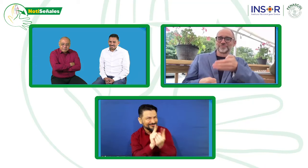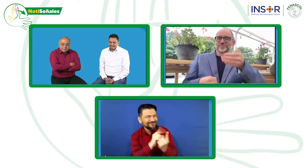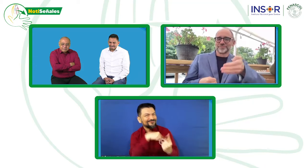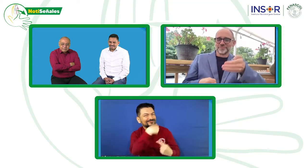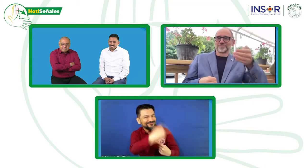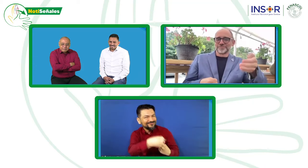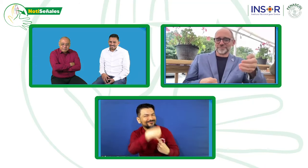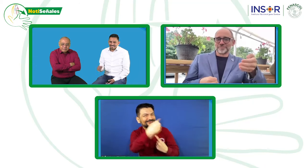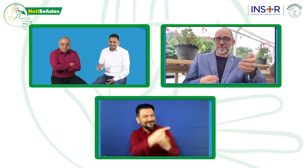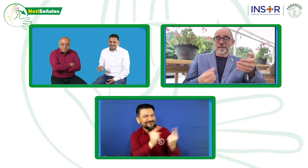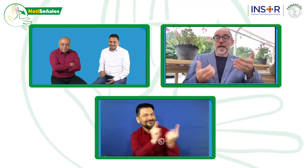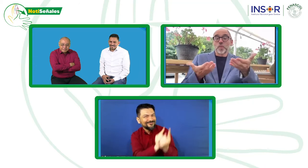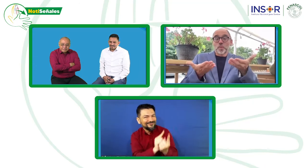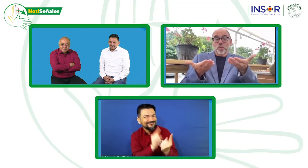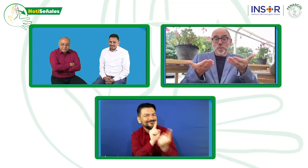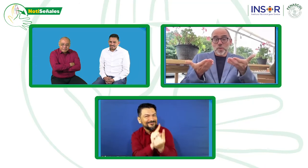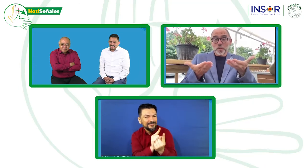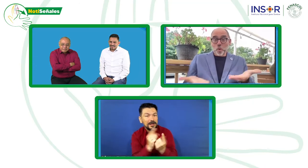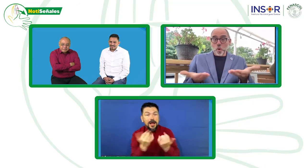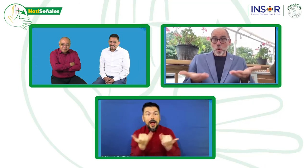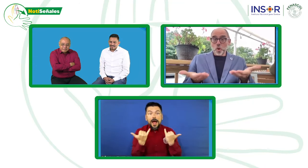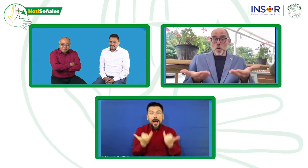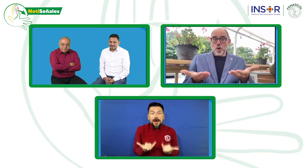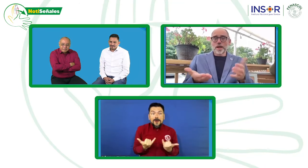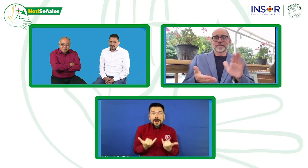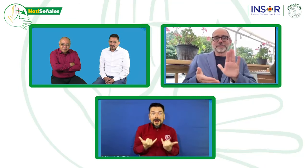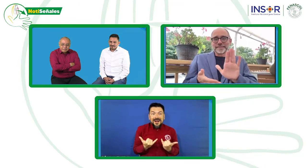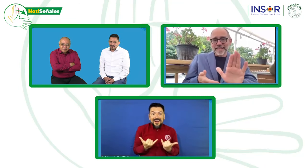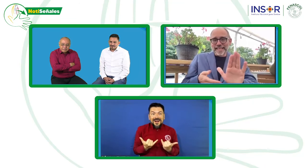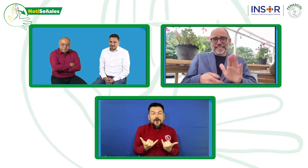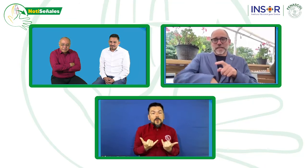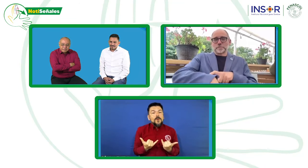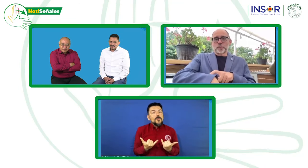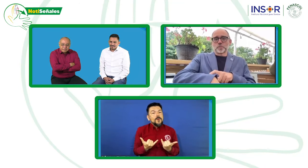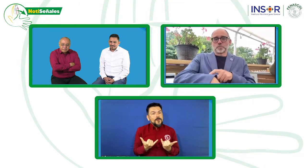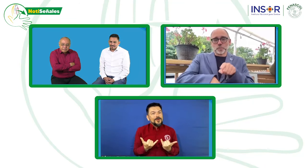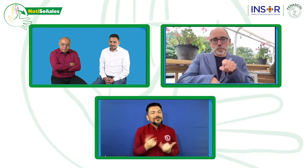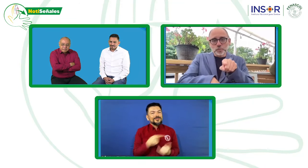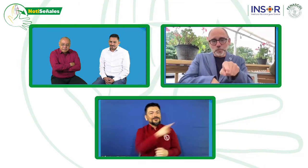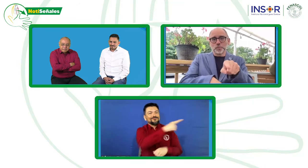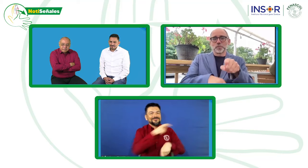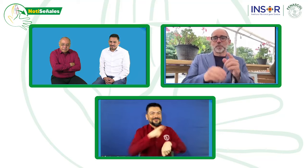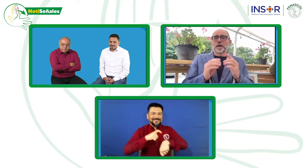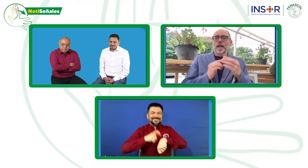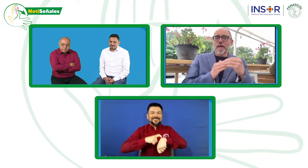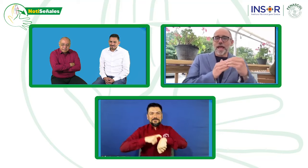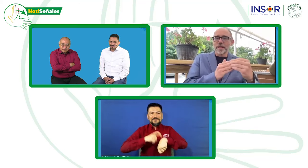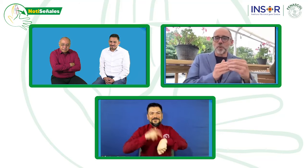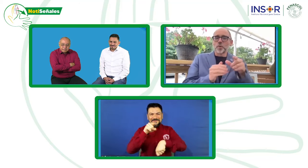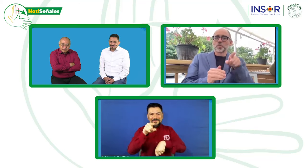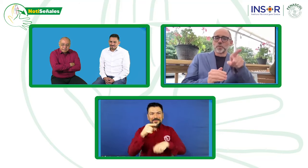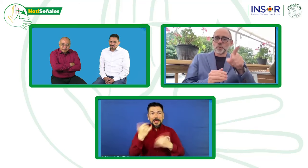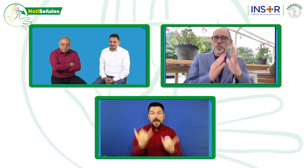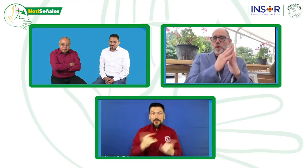donde nos conocimos pues justamente con Giovanni ir